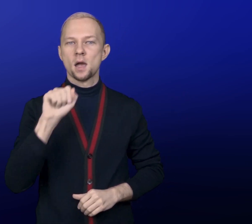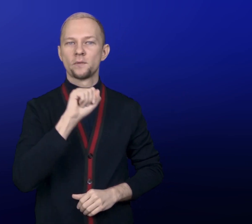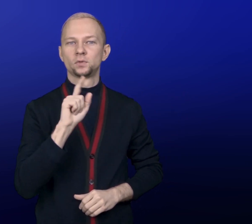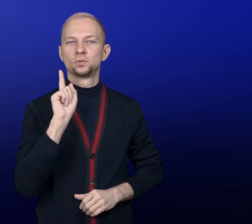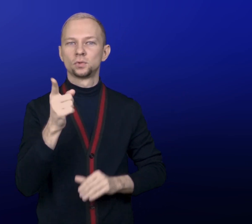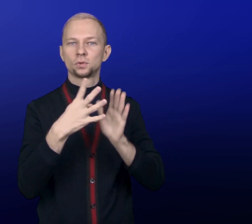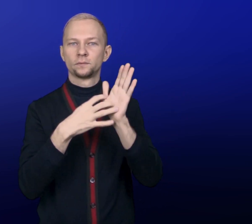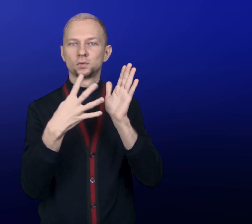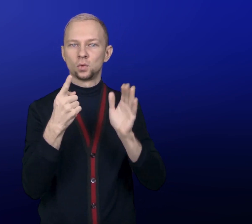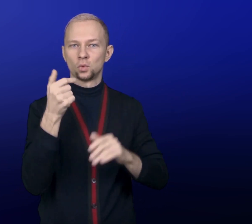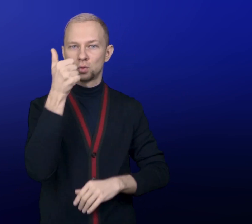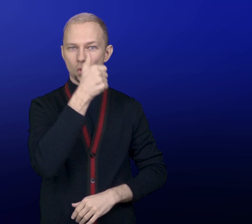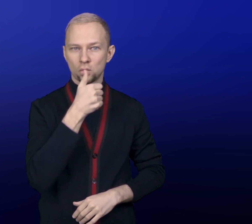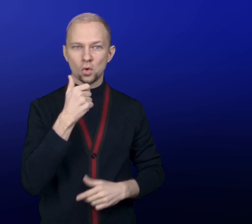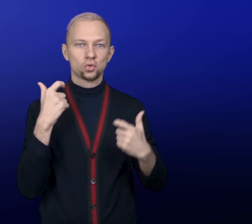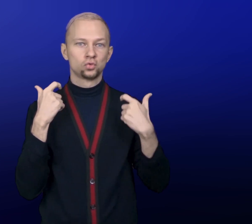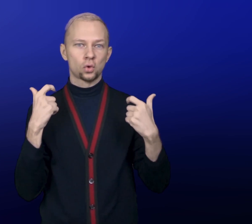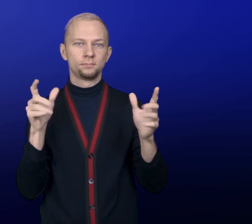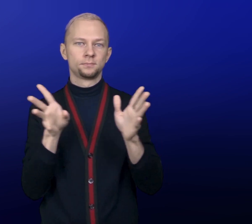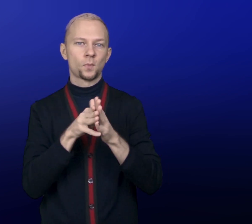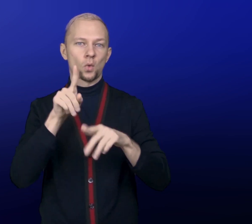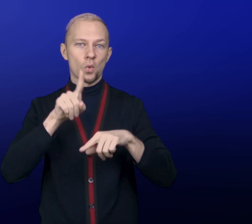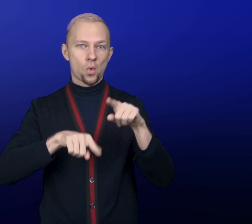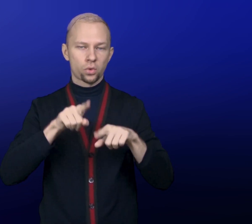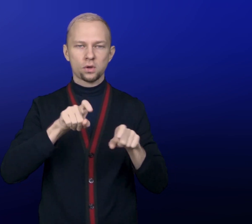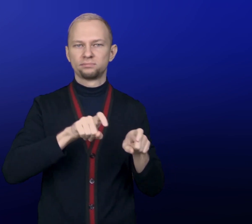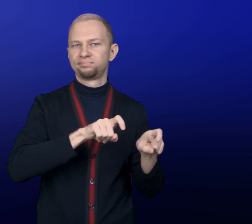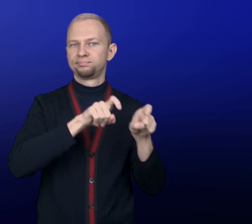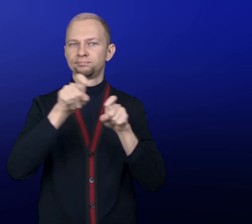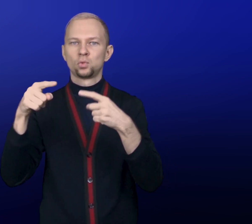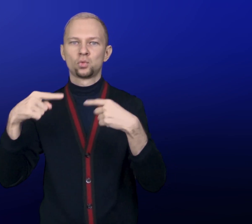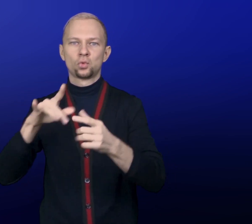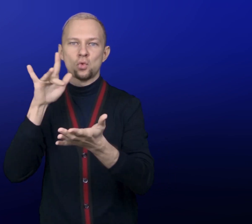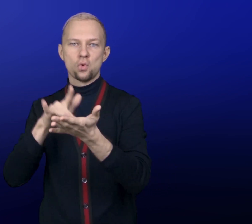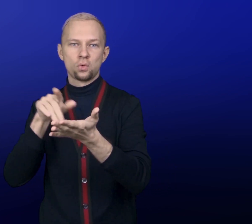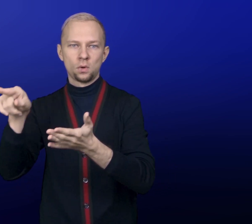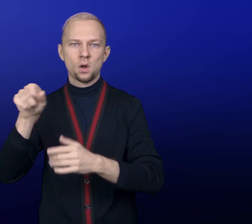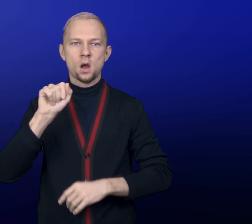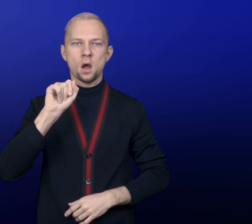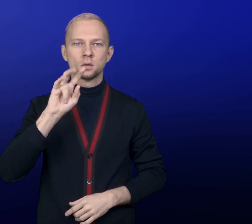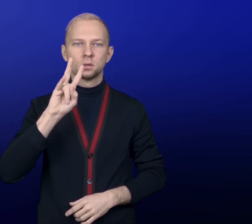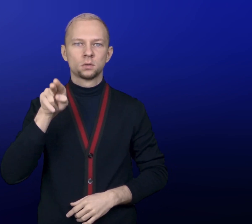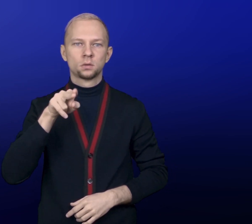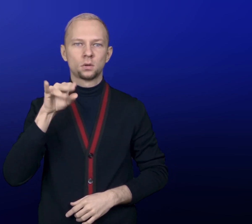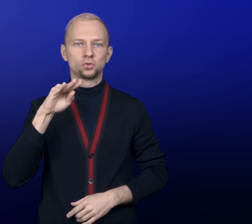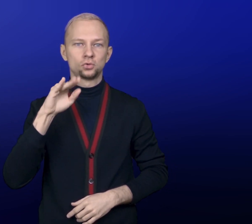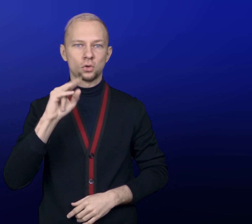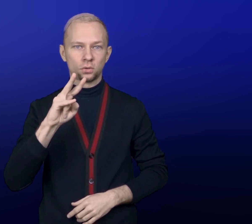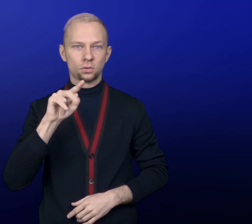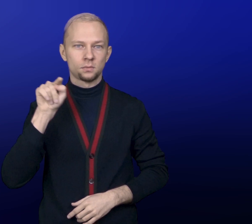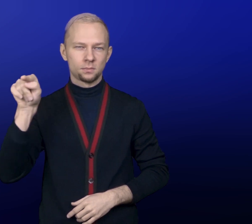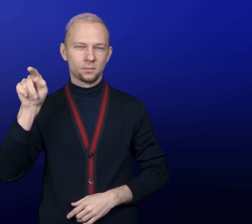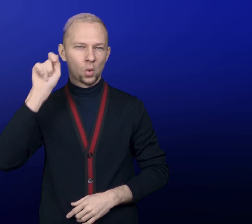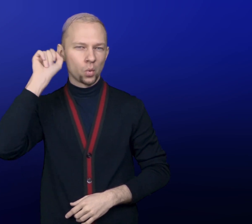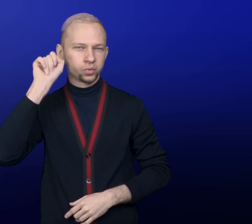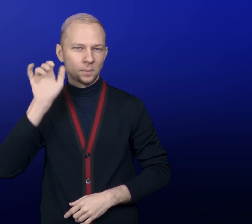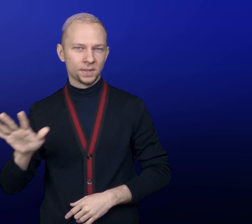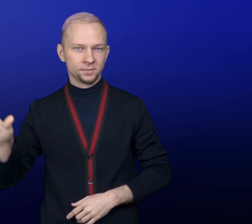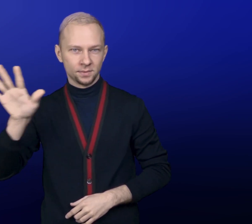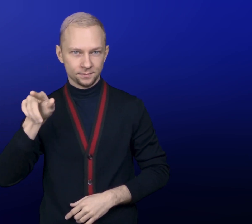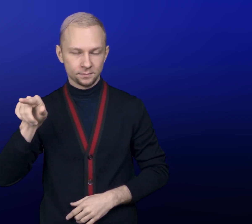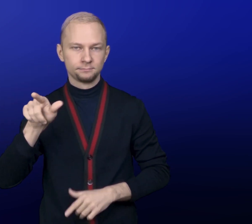В августе 1941 года И.И. Шуб с родными эвакуировался в г. Андижан,